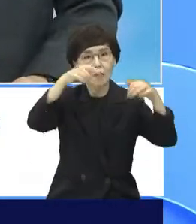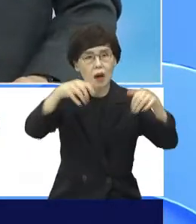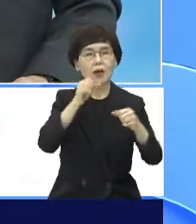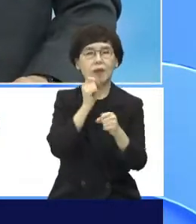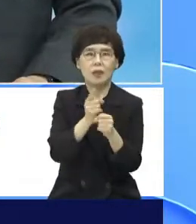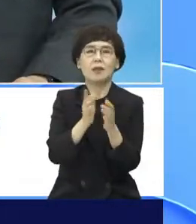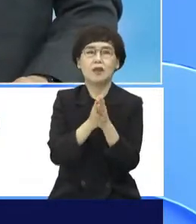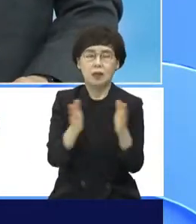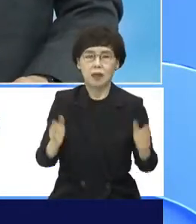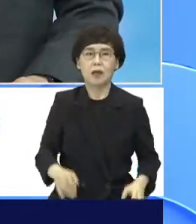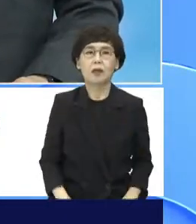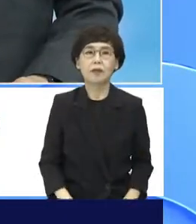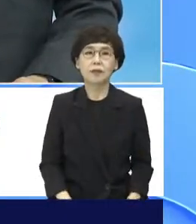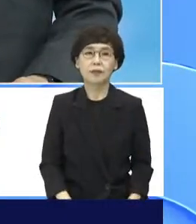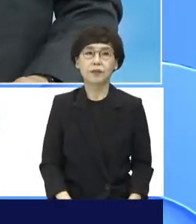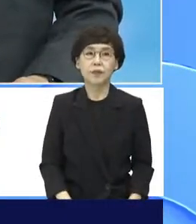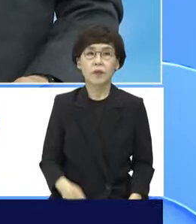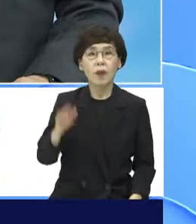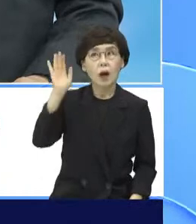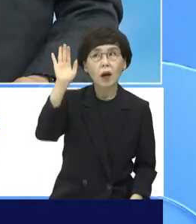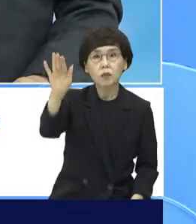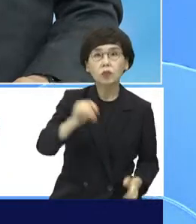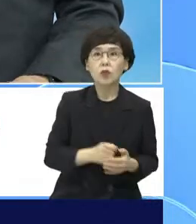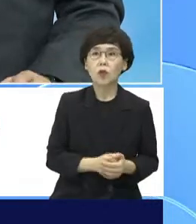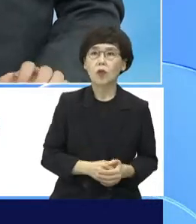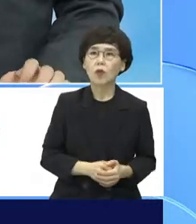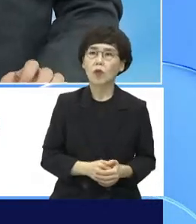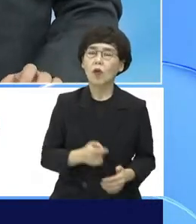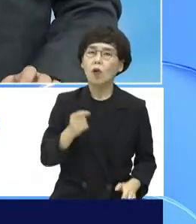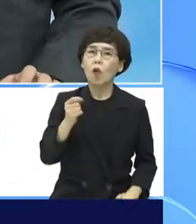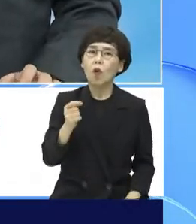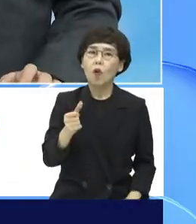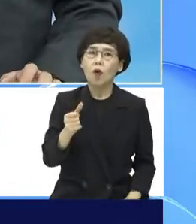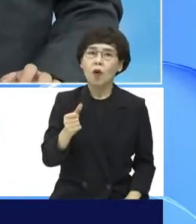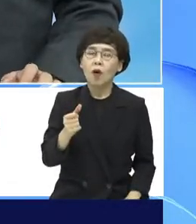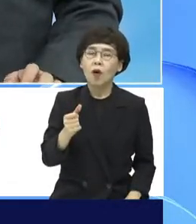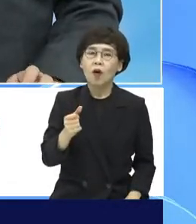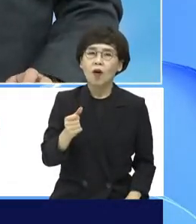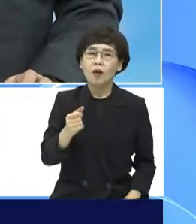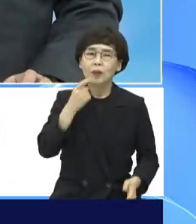앞으로의 장마 전망은 조금 쉽지가 않습니다, 사실은.